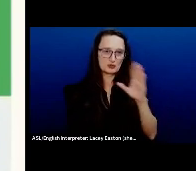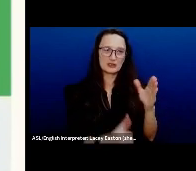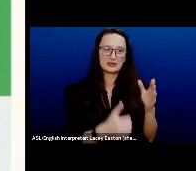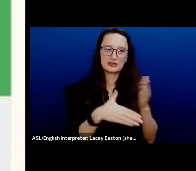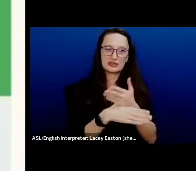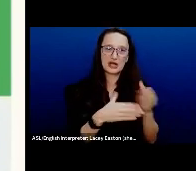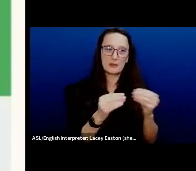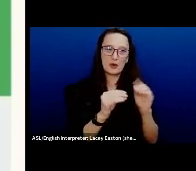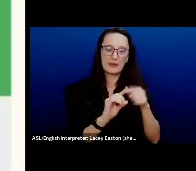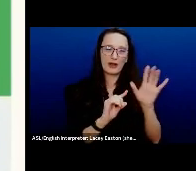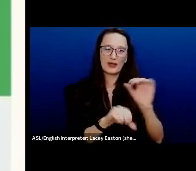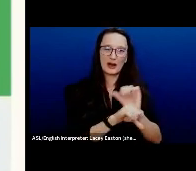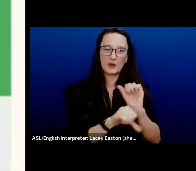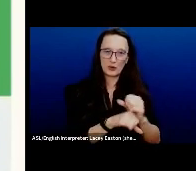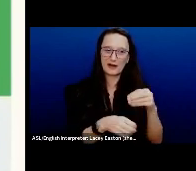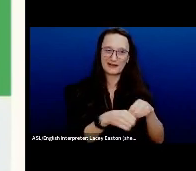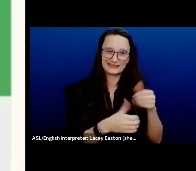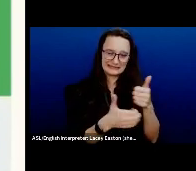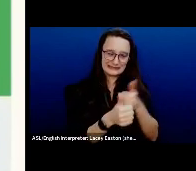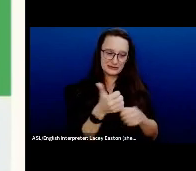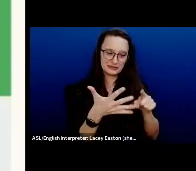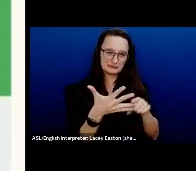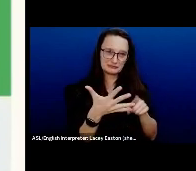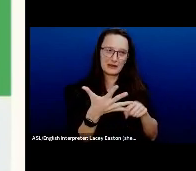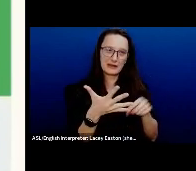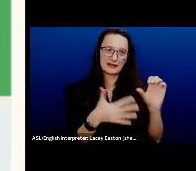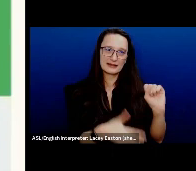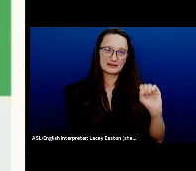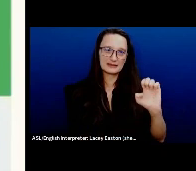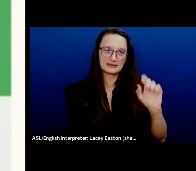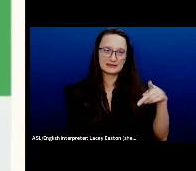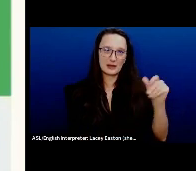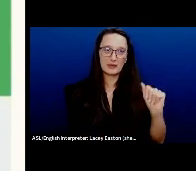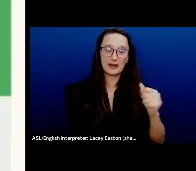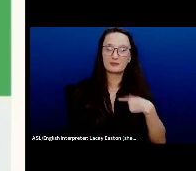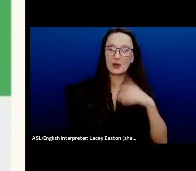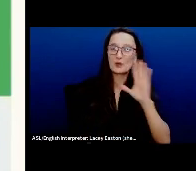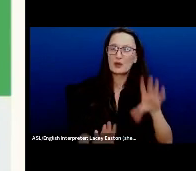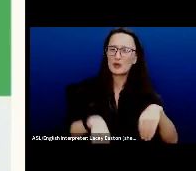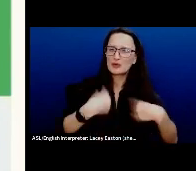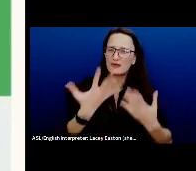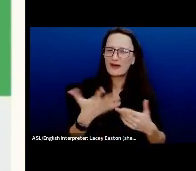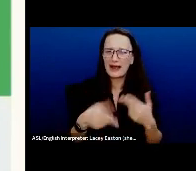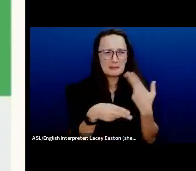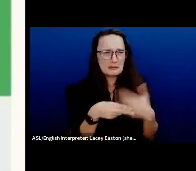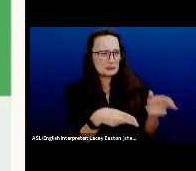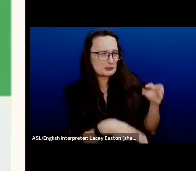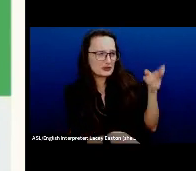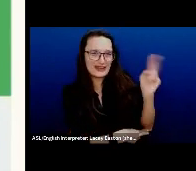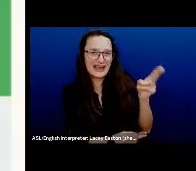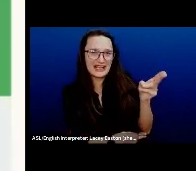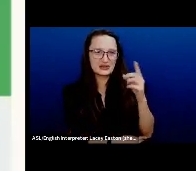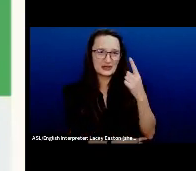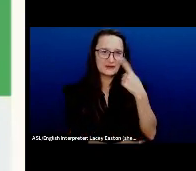brindar solo una breve historia como Robin mencionó de SELPA y, como muchos de ustedes saben, este año